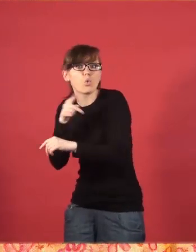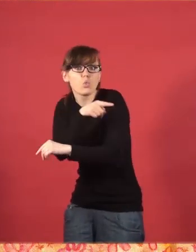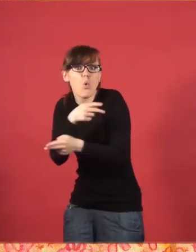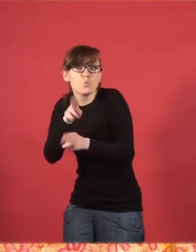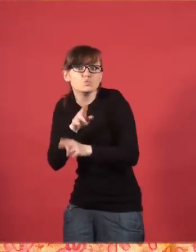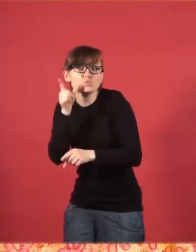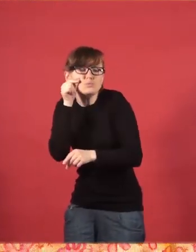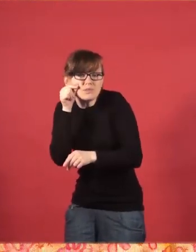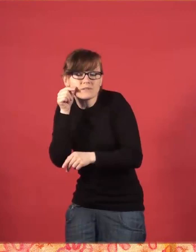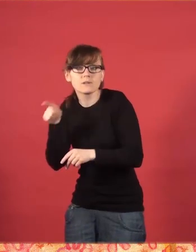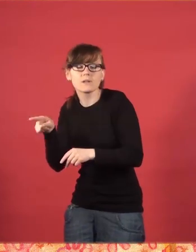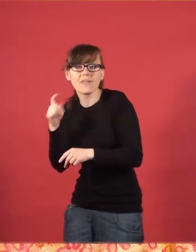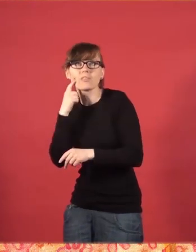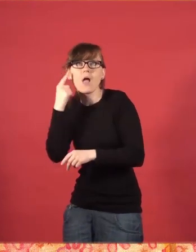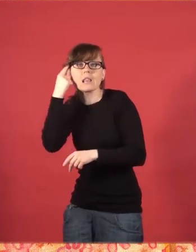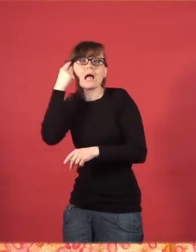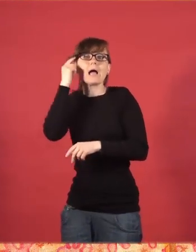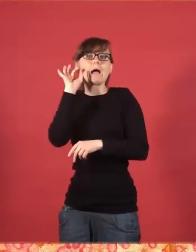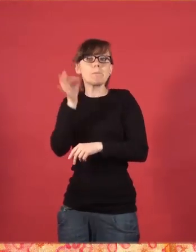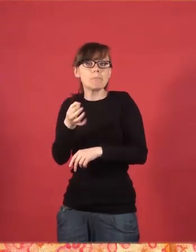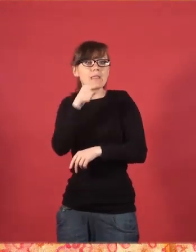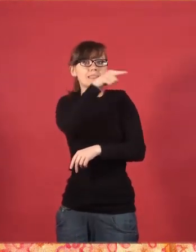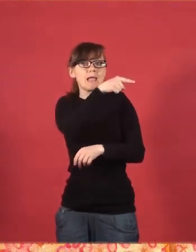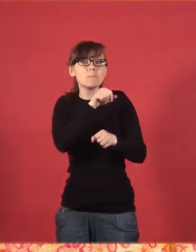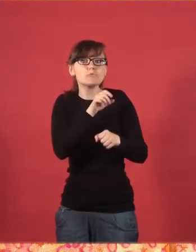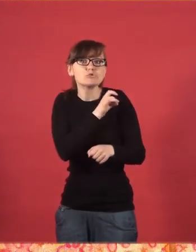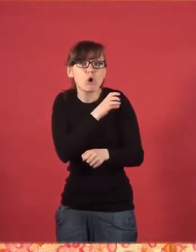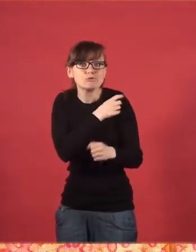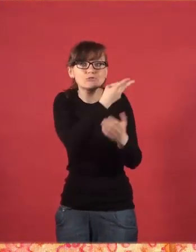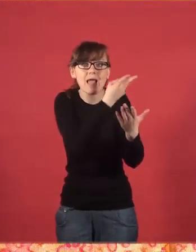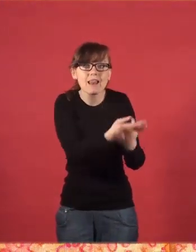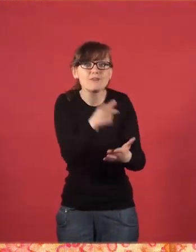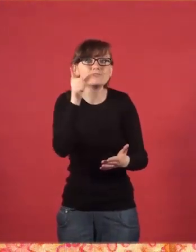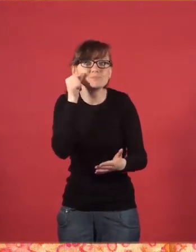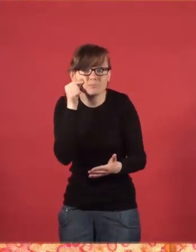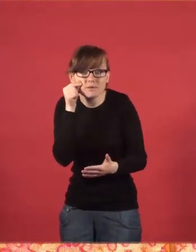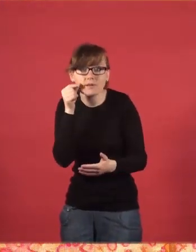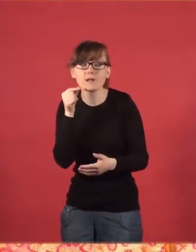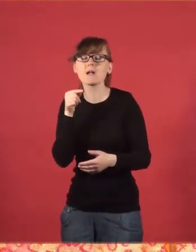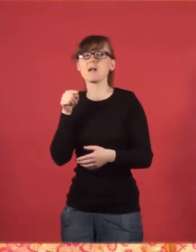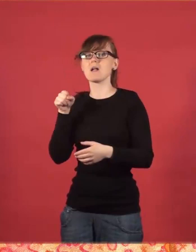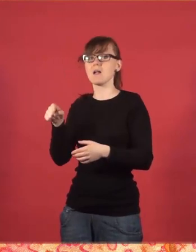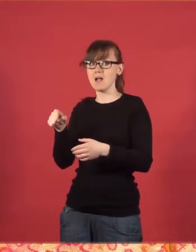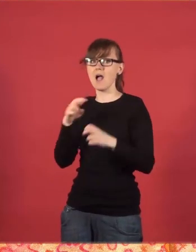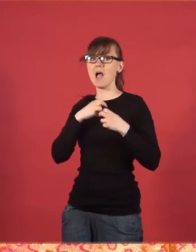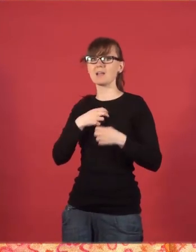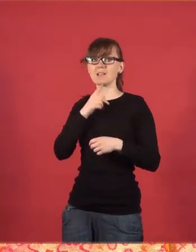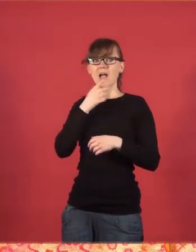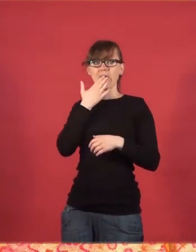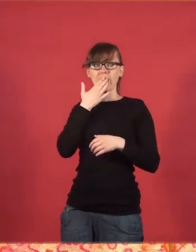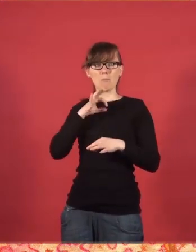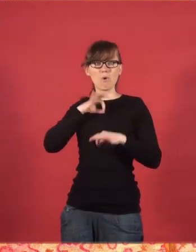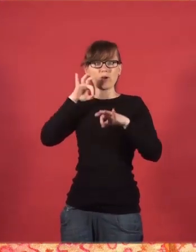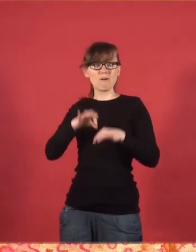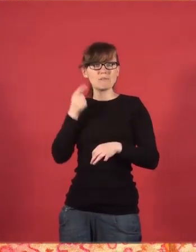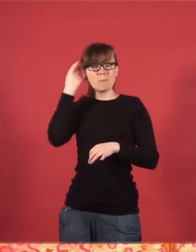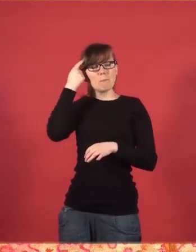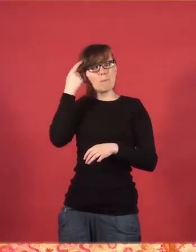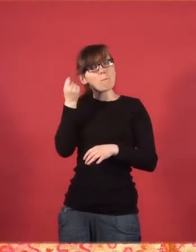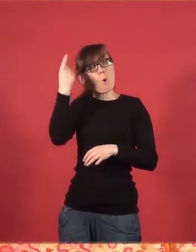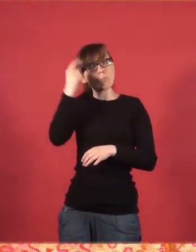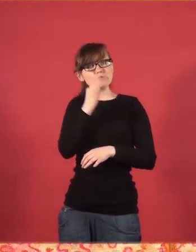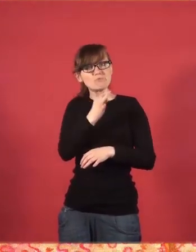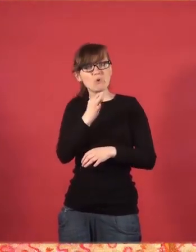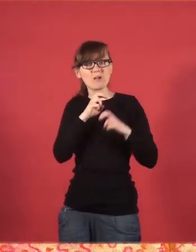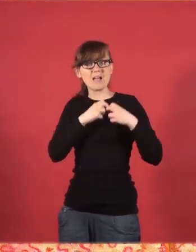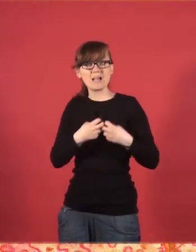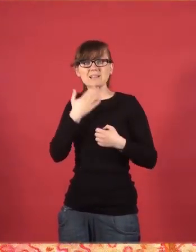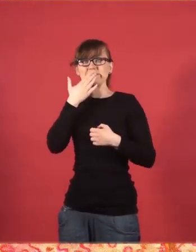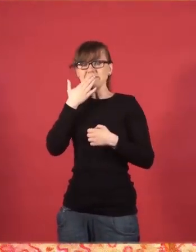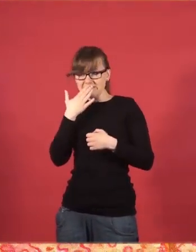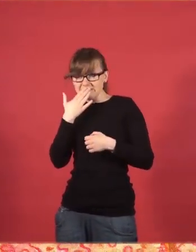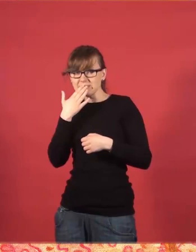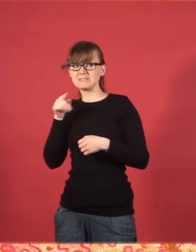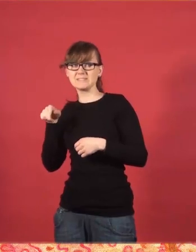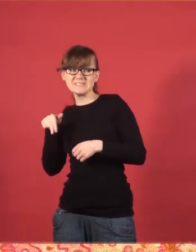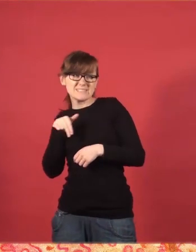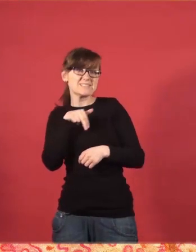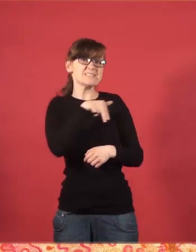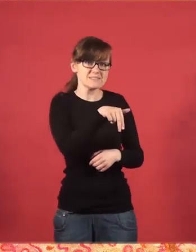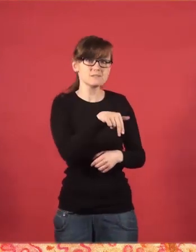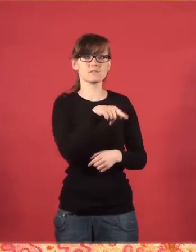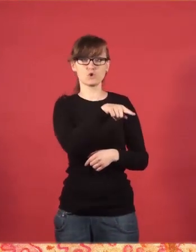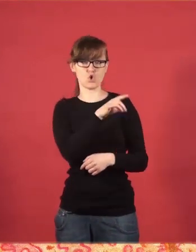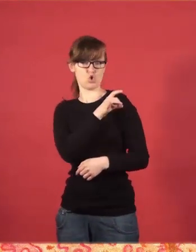Diana ze śmiechem wyjaśniła, że w pokoju gościnnym prawdopodobnie spała ciotka Józefina.